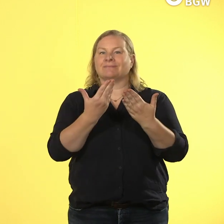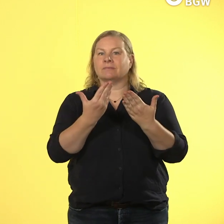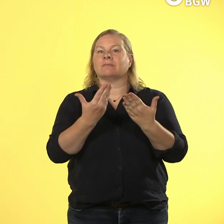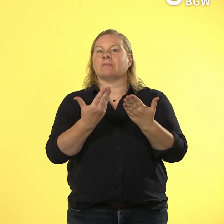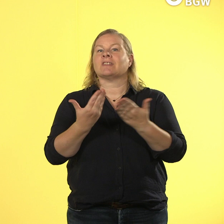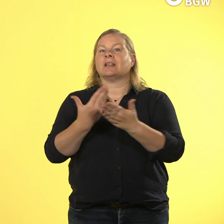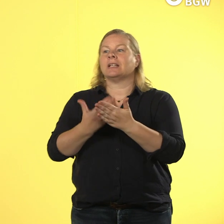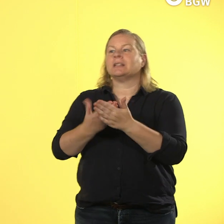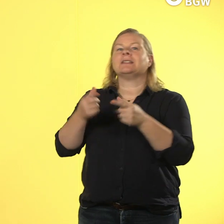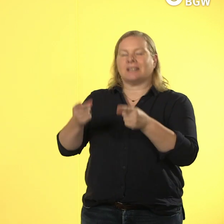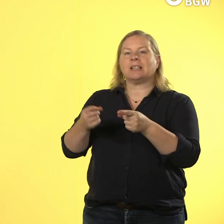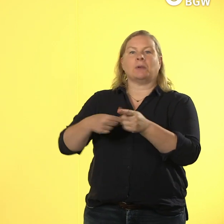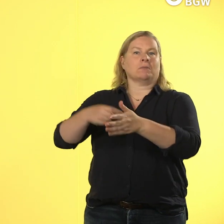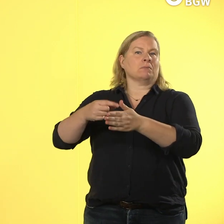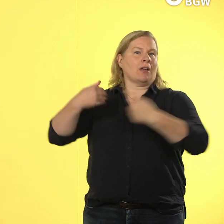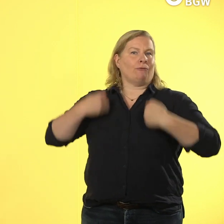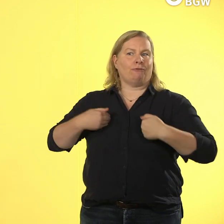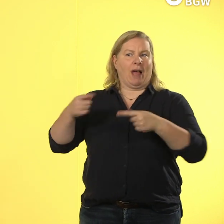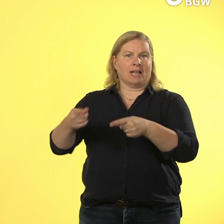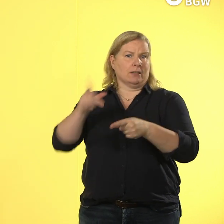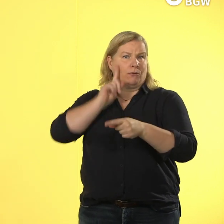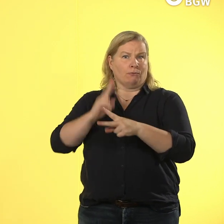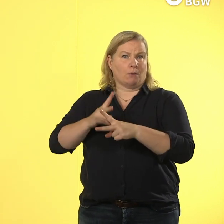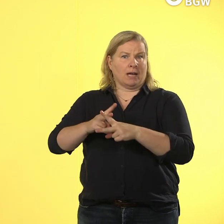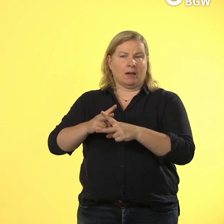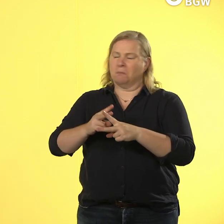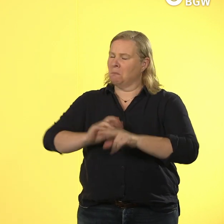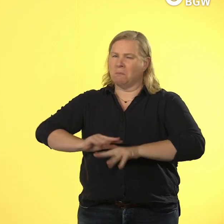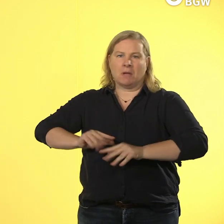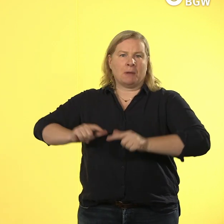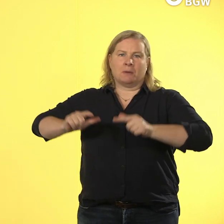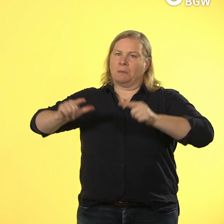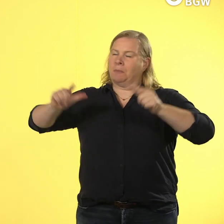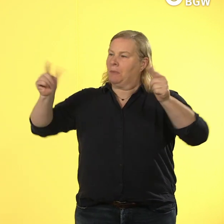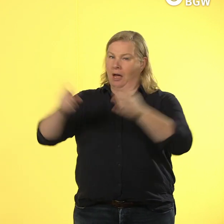Wir haben Konflikte im Team, der Umgangston hat gelitten. Sie haben sich ordentlich gefetzt und gestritten.